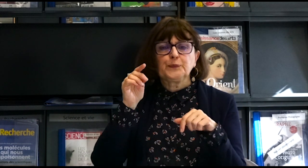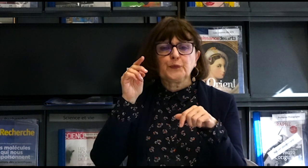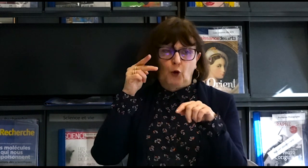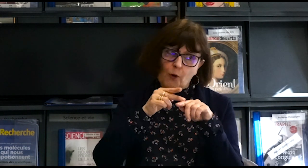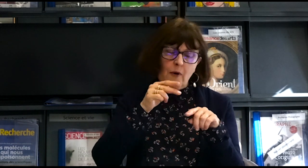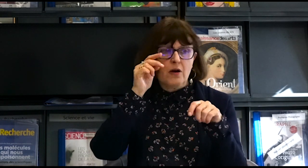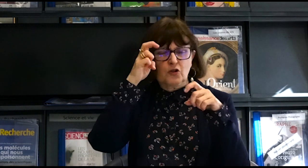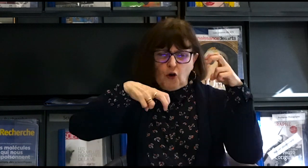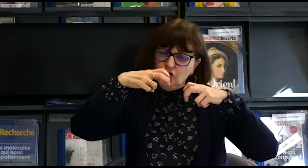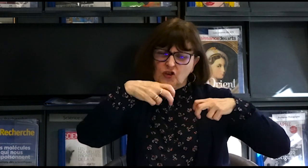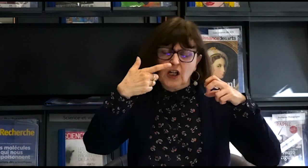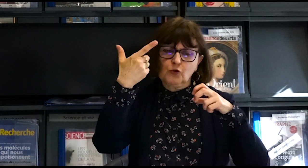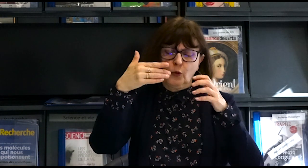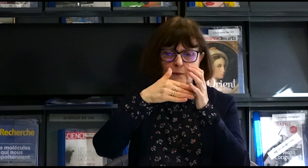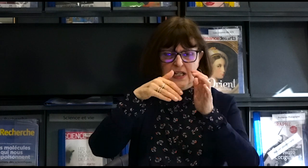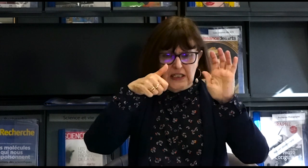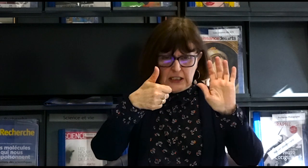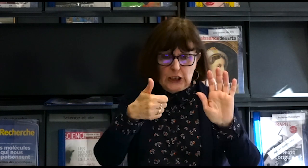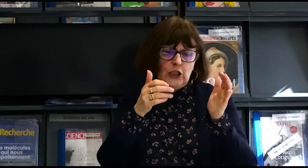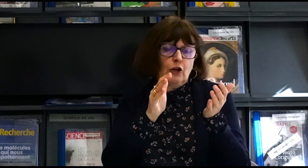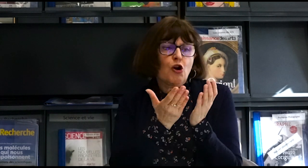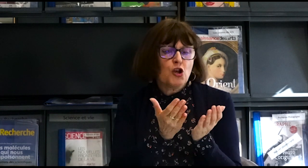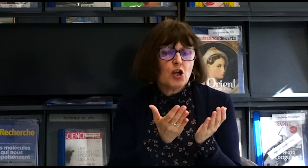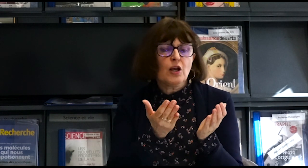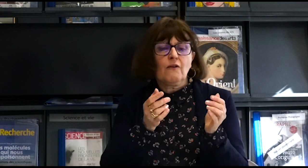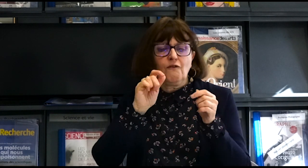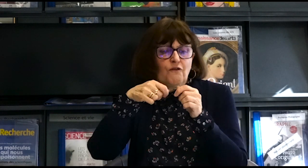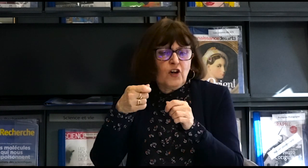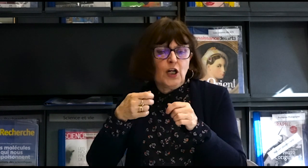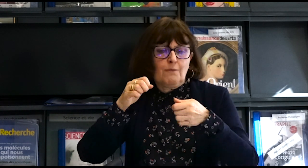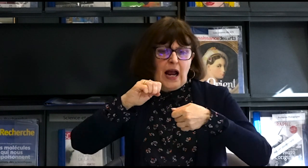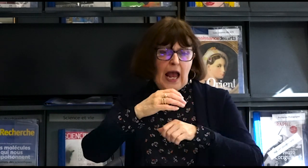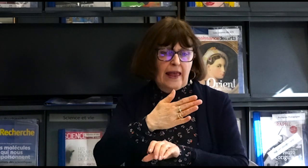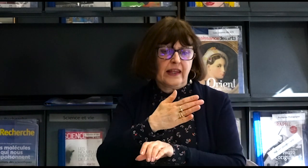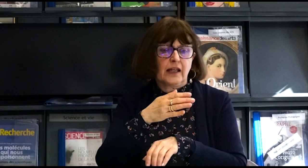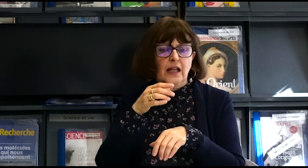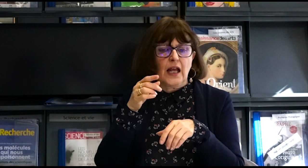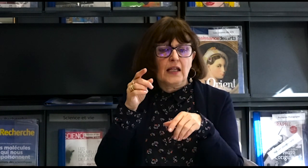J'ai mené des recherches depuis 2006 dans des livres, des films et par internet.